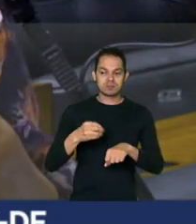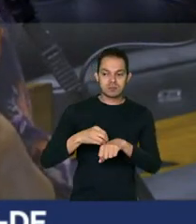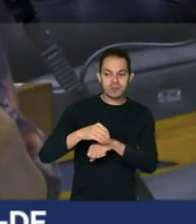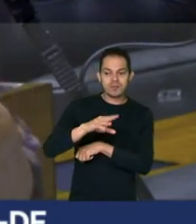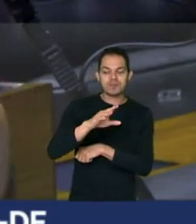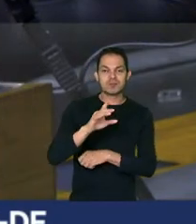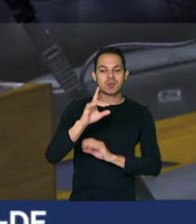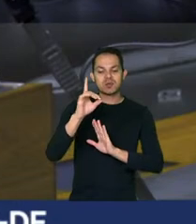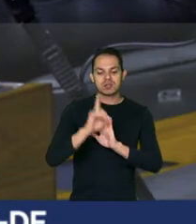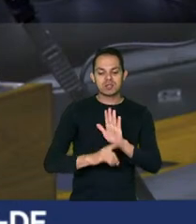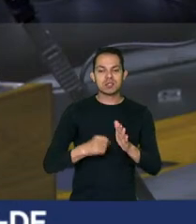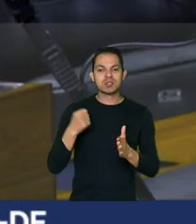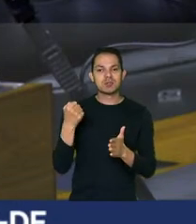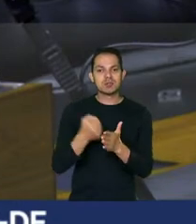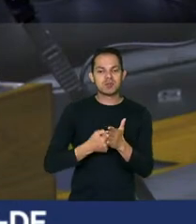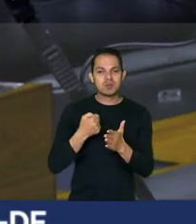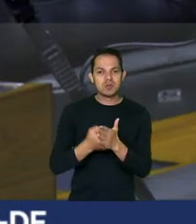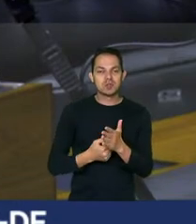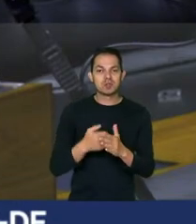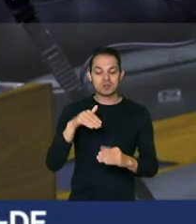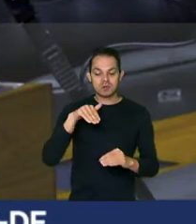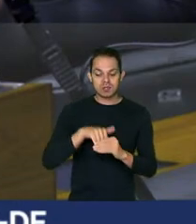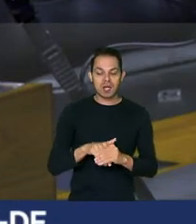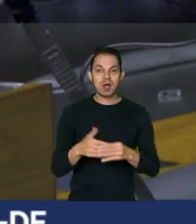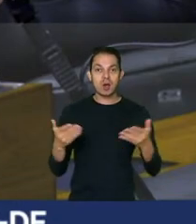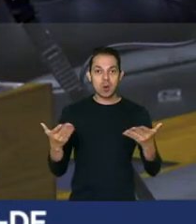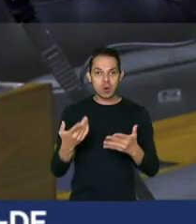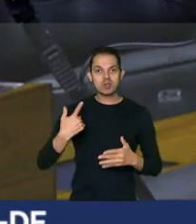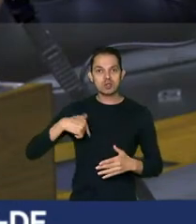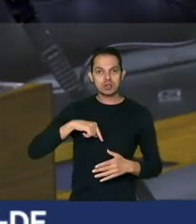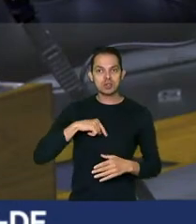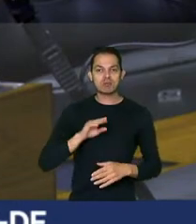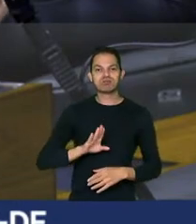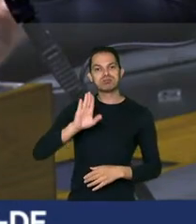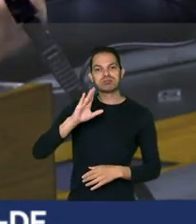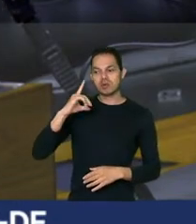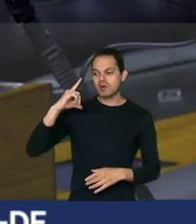BOM LEMBRAR QUE NÓS, TANTO PARA TERMOS O DIREITO DE VOTAR, HOJE QUEREMOS QUE SEJAMOS VOTADAS, EM NOME DA